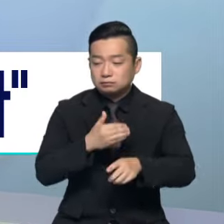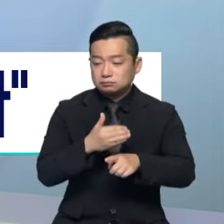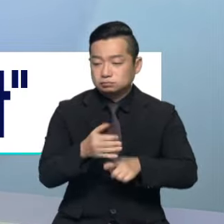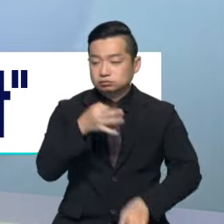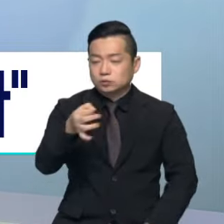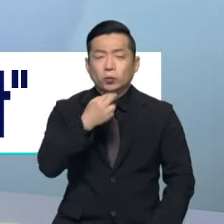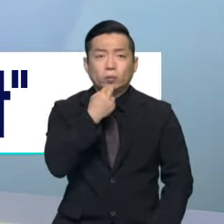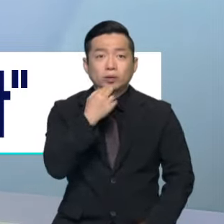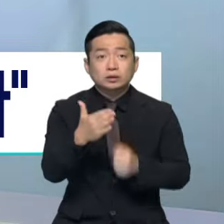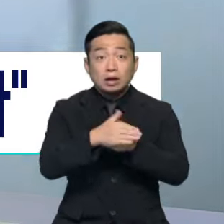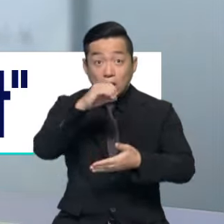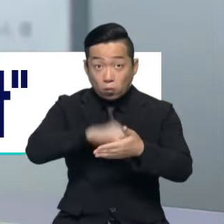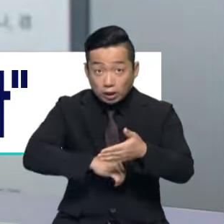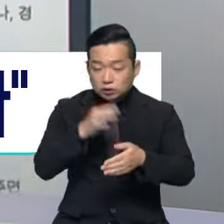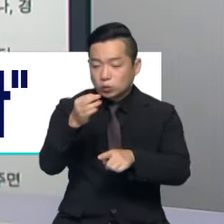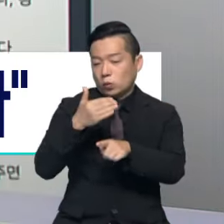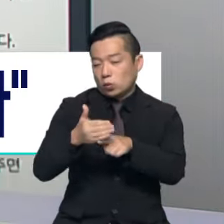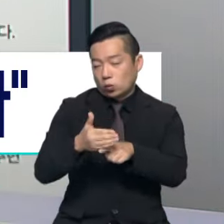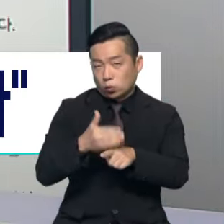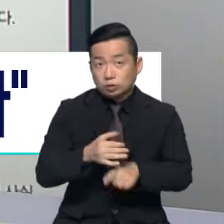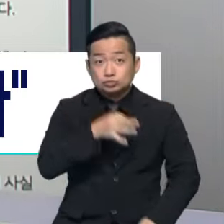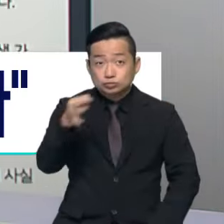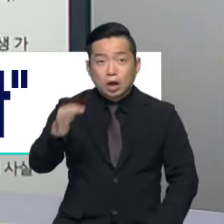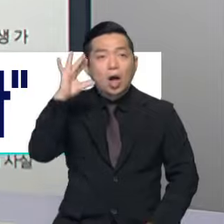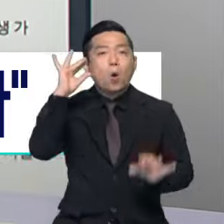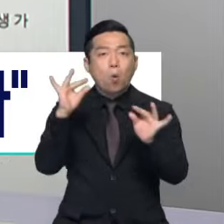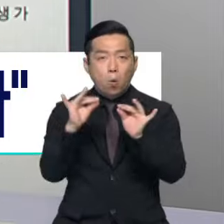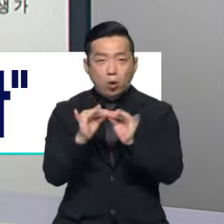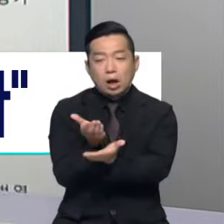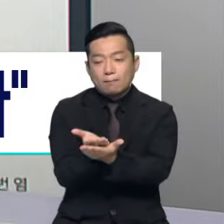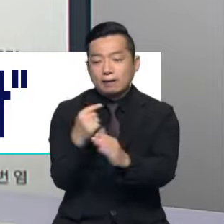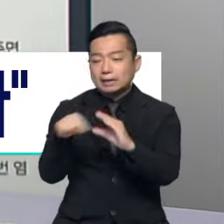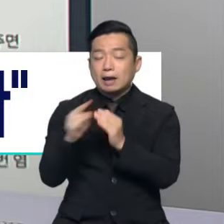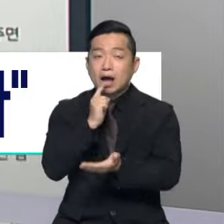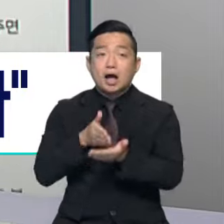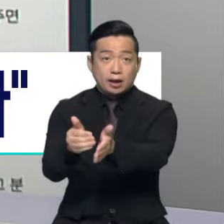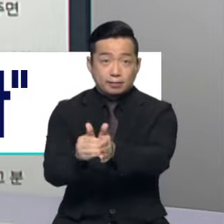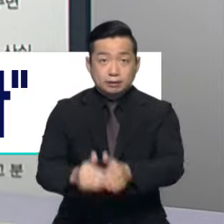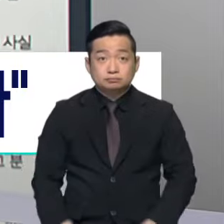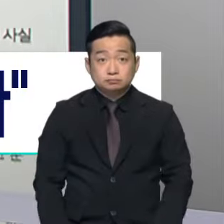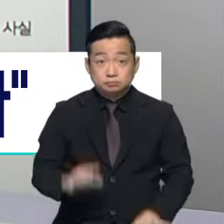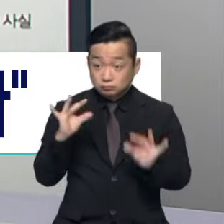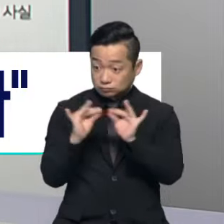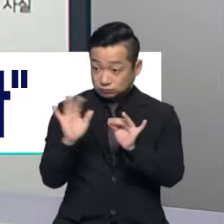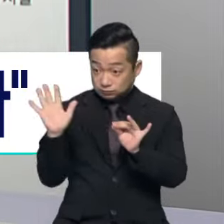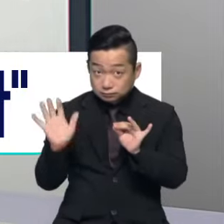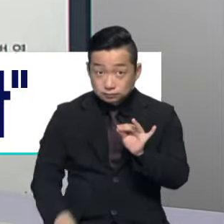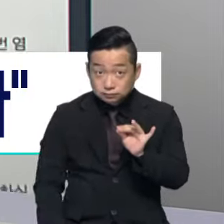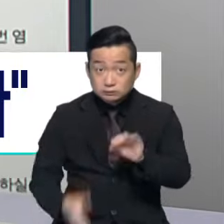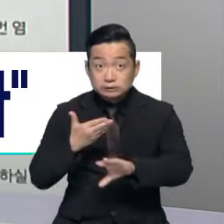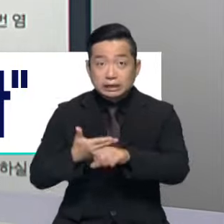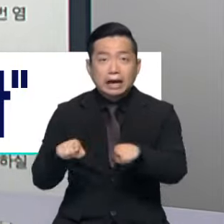분할 지급에 동의해 달라고 이메일로 요구했습니다. 만약 동의하지 않으면 다른 동료들의